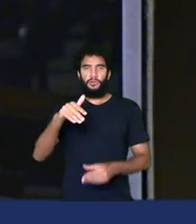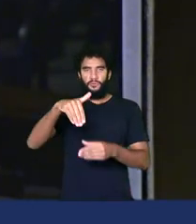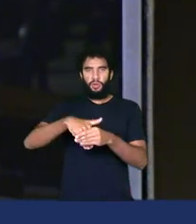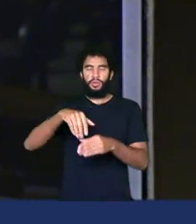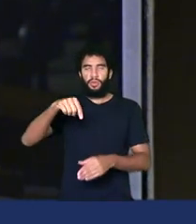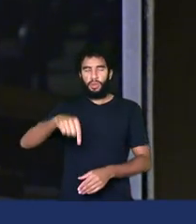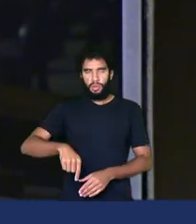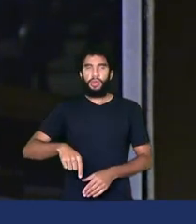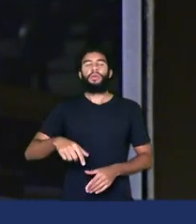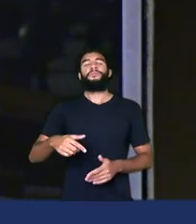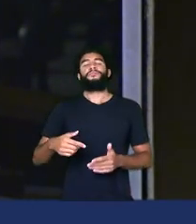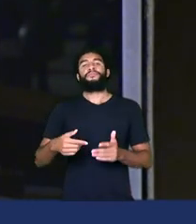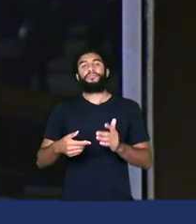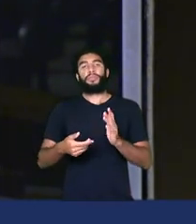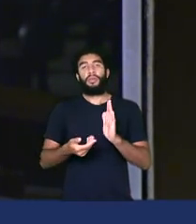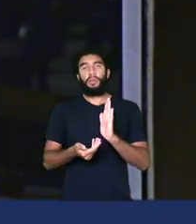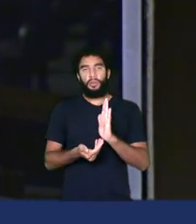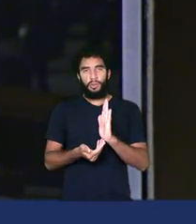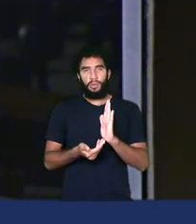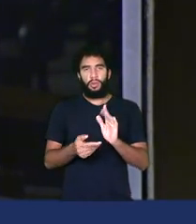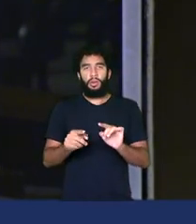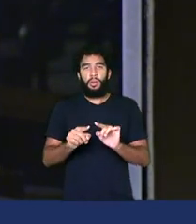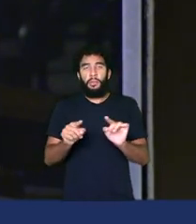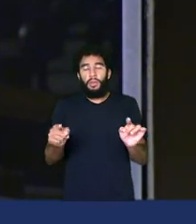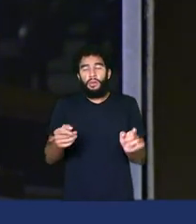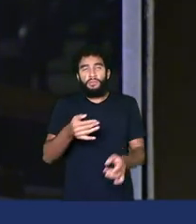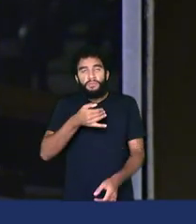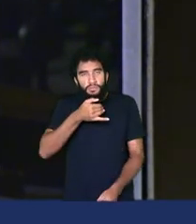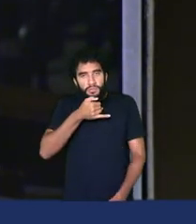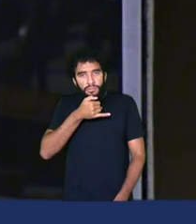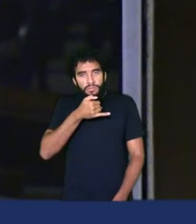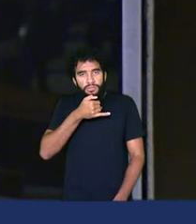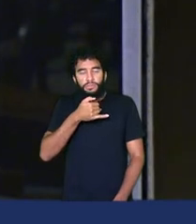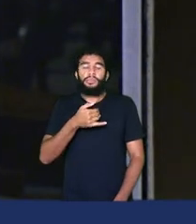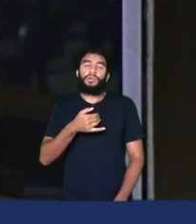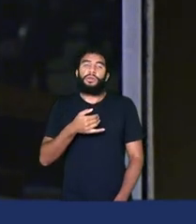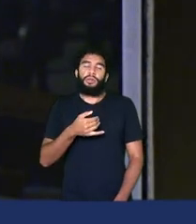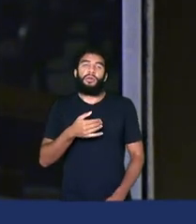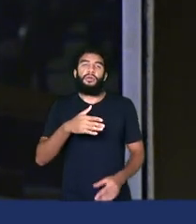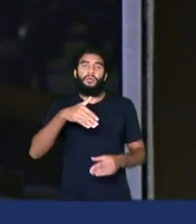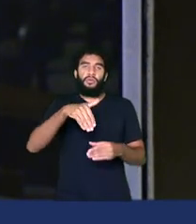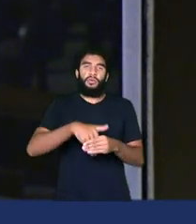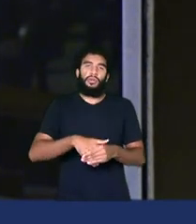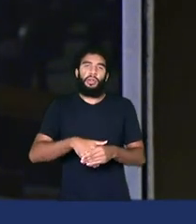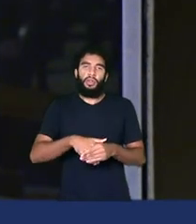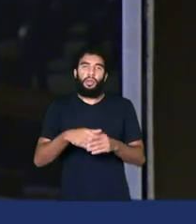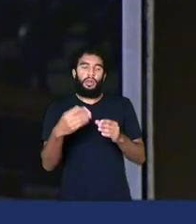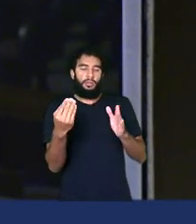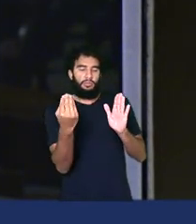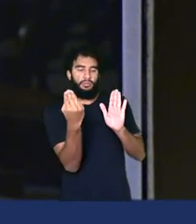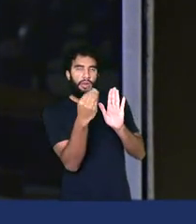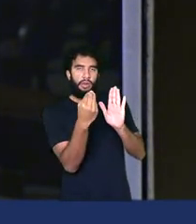AQUI NO CONGRESSO NACIONAL E INFELIZMENTE FOI VOTADO COM DIVERSOS TIPOS DE REQUISITOS PARA GUARDAS MUNICIPAIS, AFASTANDO AS GUARDAS